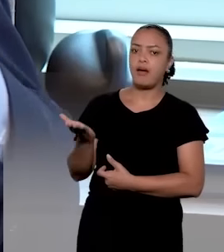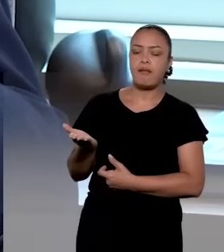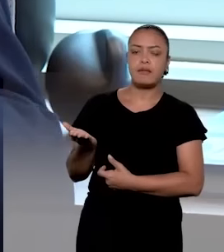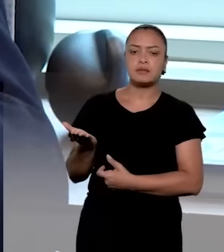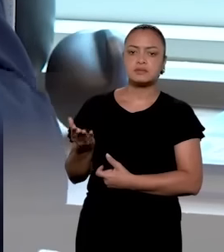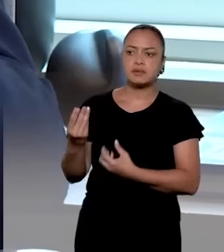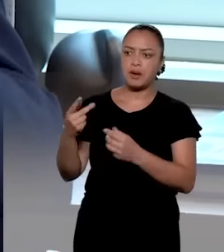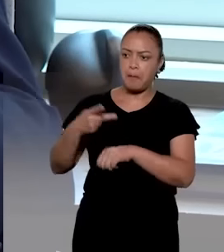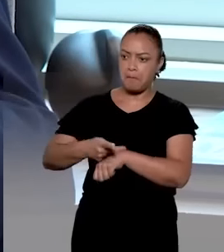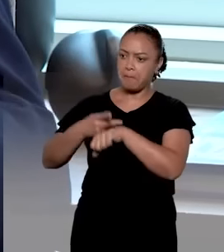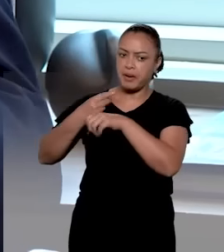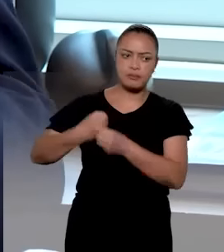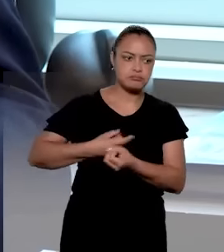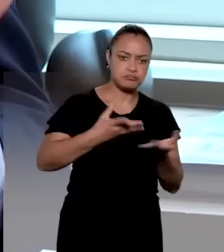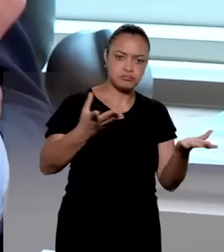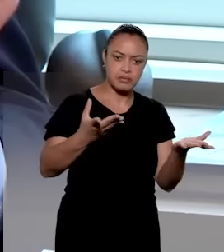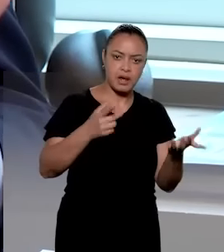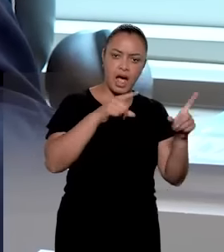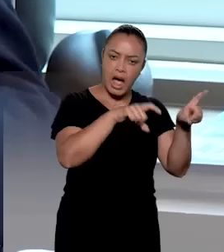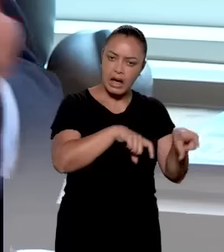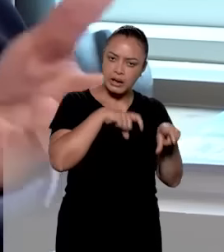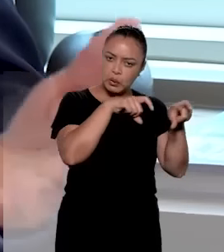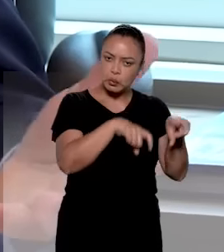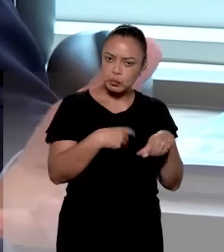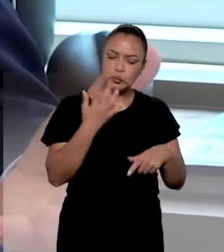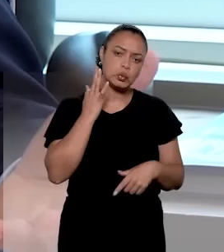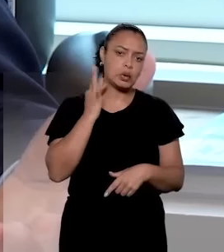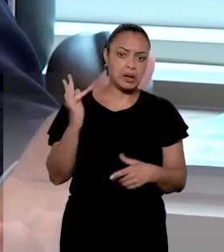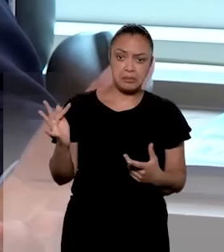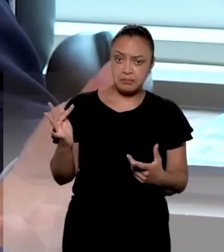amada pelo mundo inteiro, dedicar o seu prêmio ao agricultor francês?”